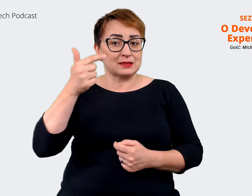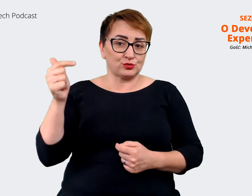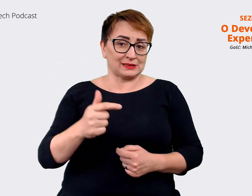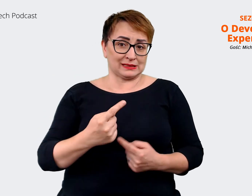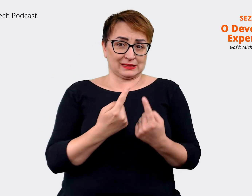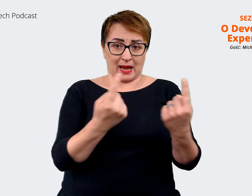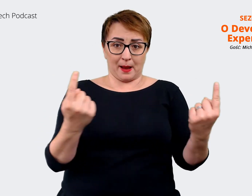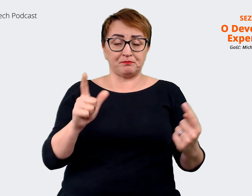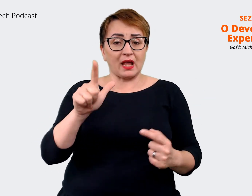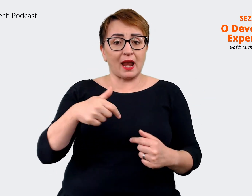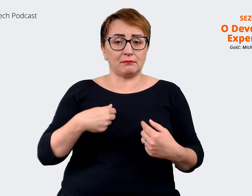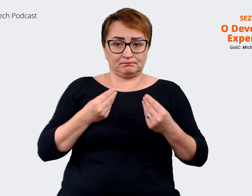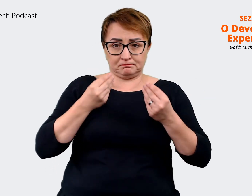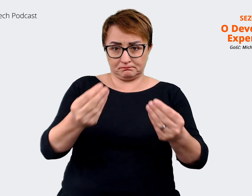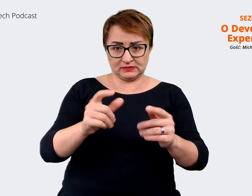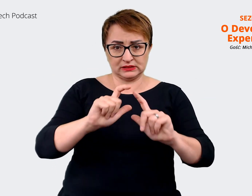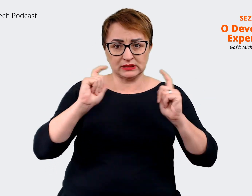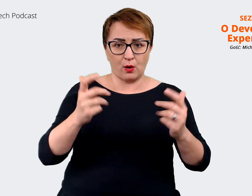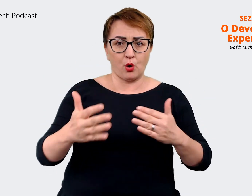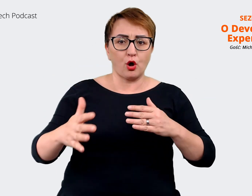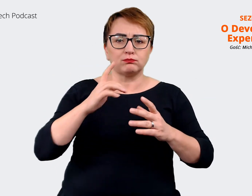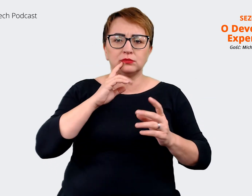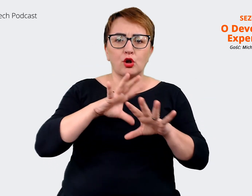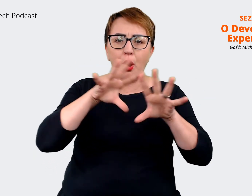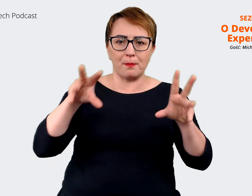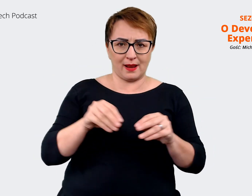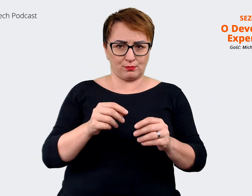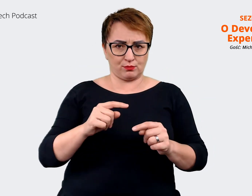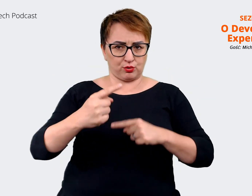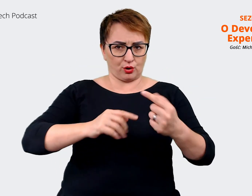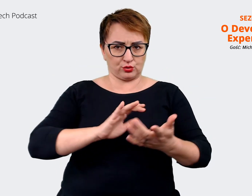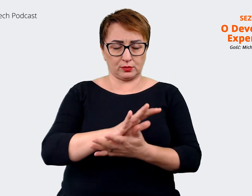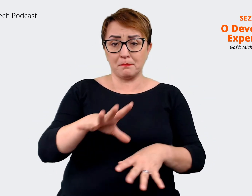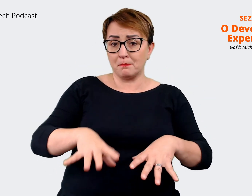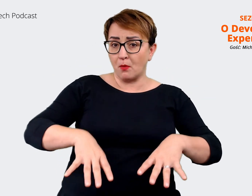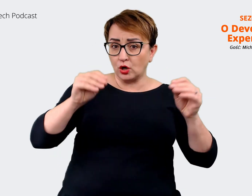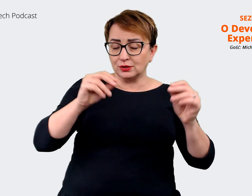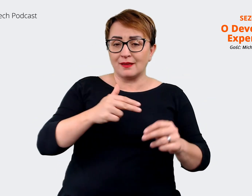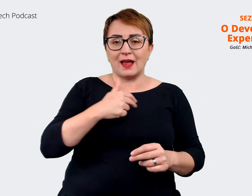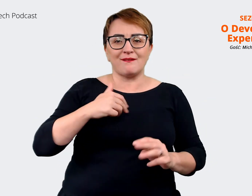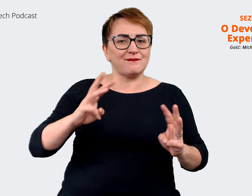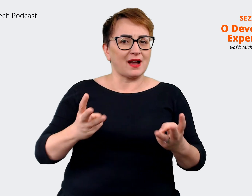Ale mają cały set produktów, zaczynając od tego, powiedziałbym, naszego takiego flagowego produktu,